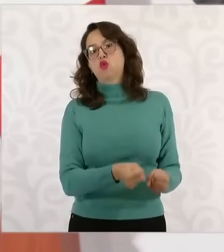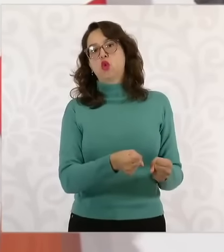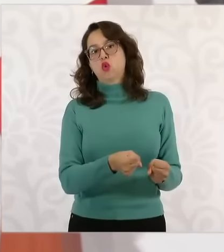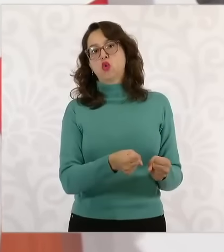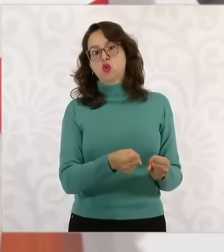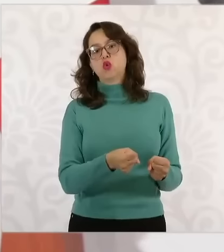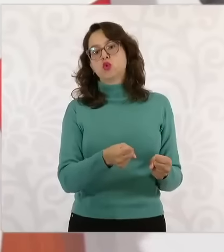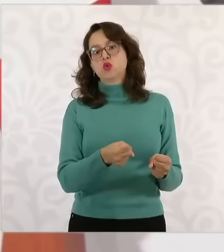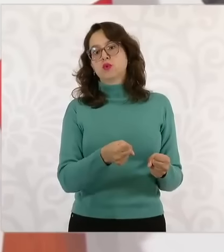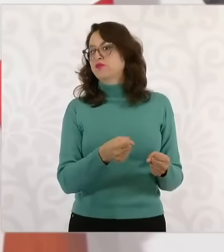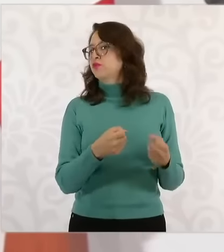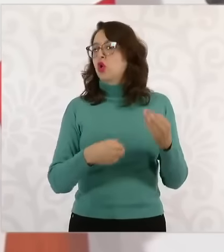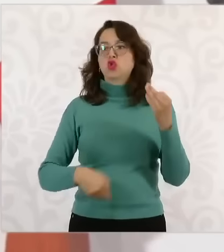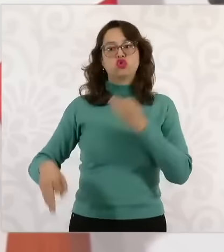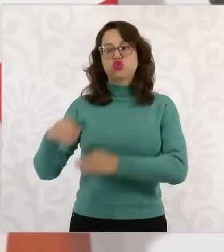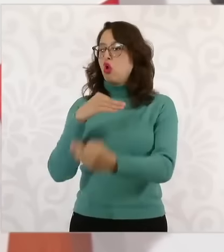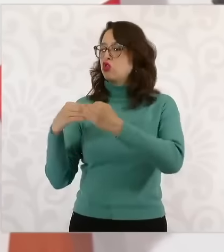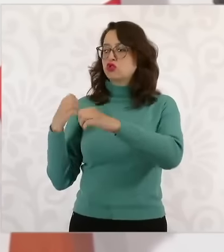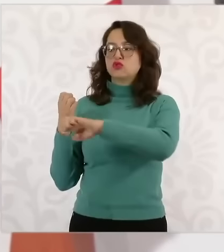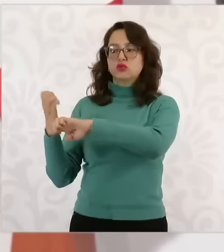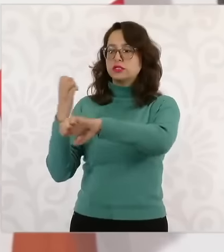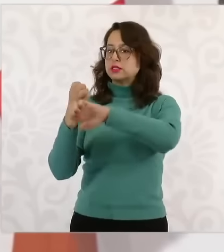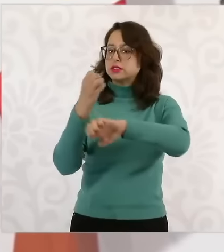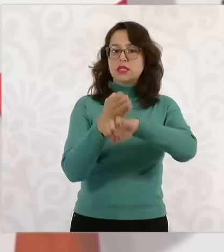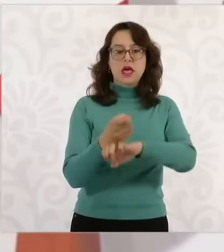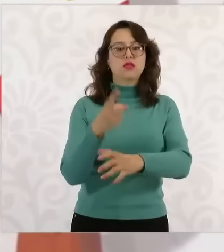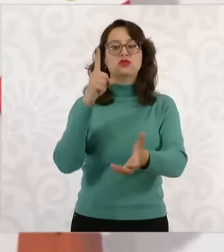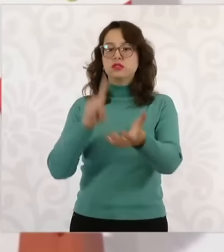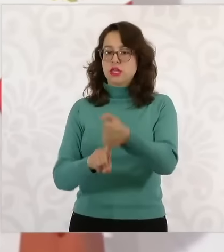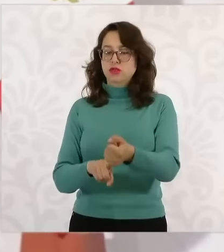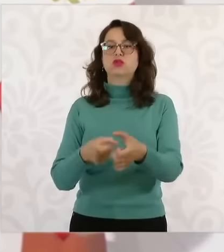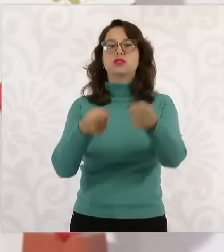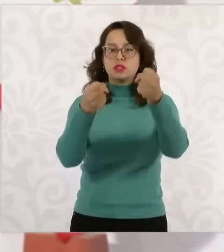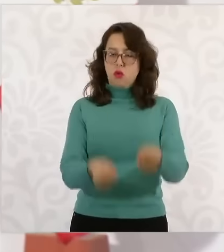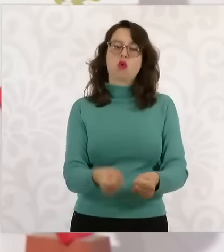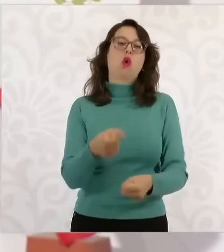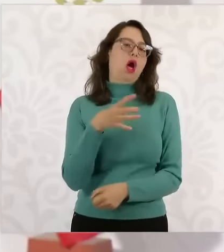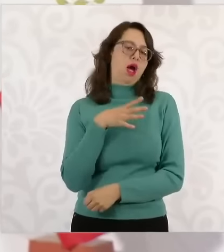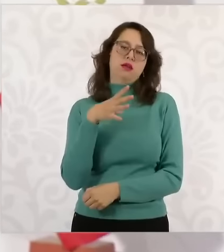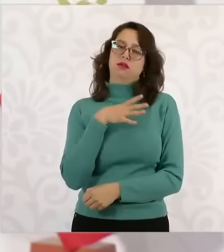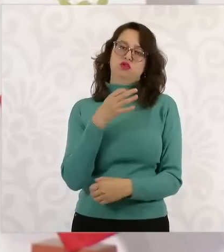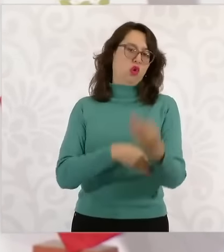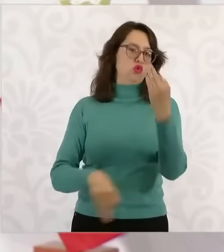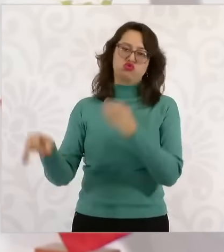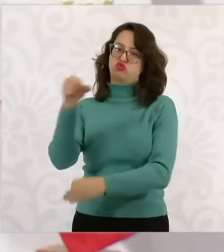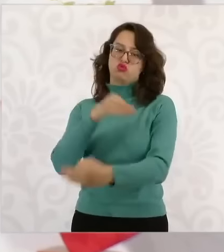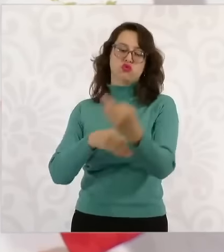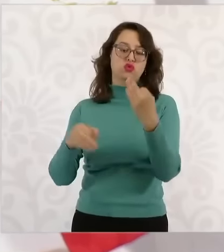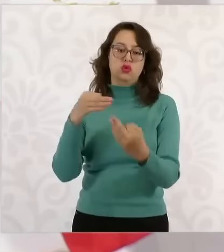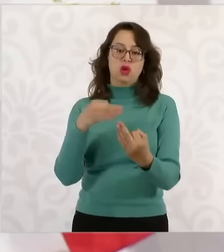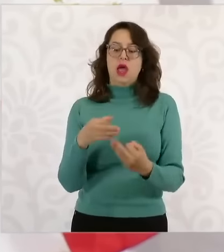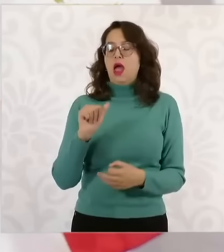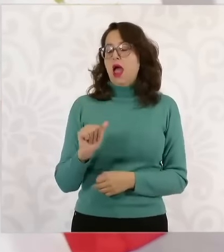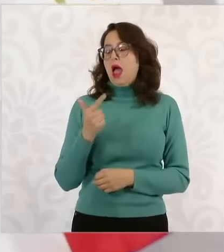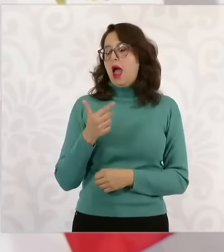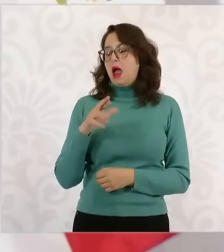Todos están asegurados eh por Agroacemex, la aseguradora eh del Estado mexicano. Eh